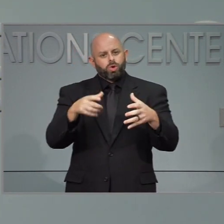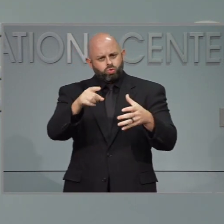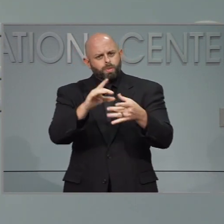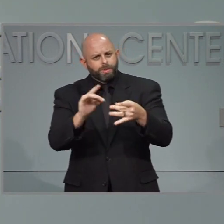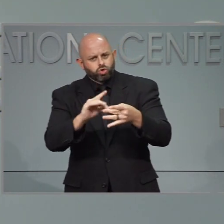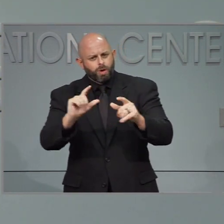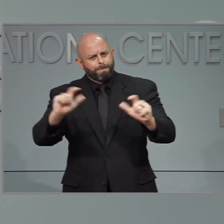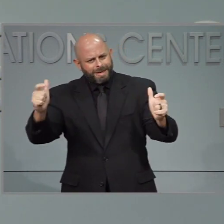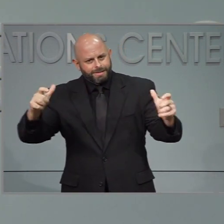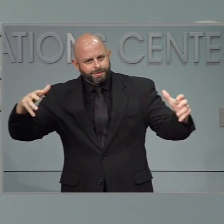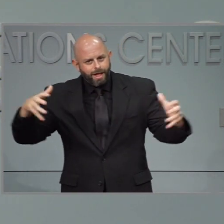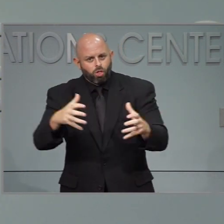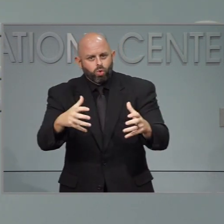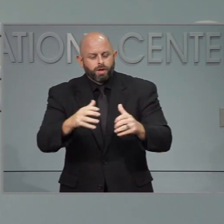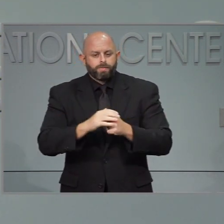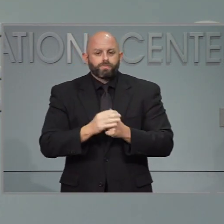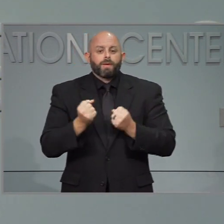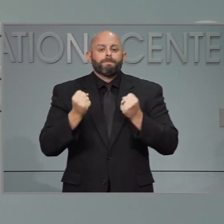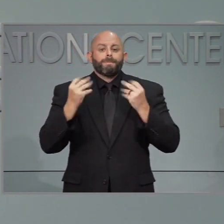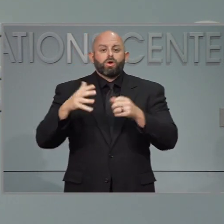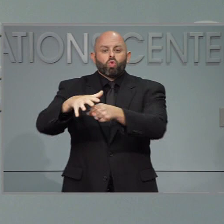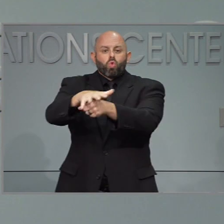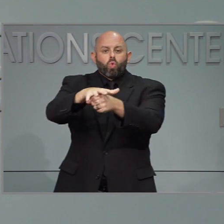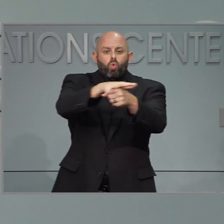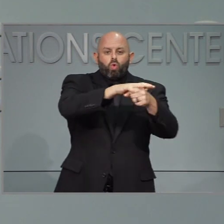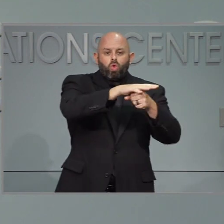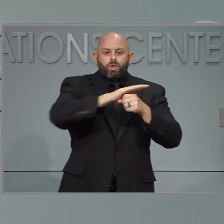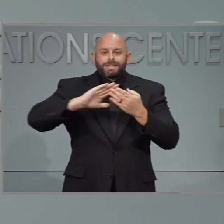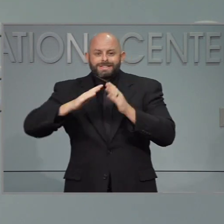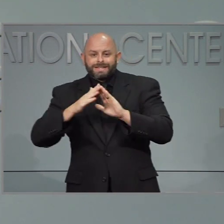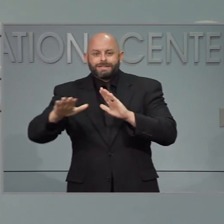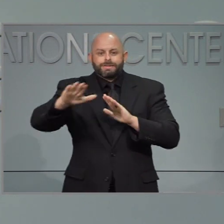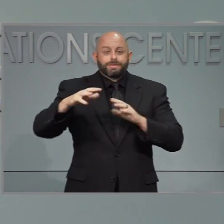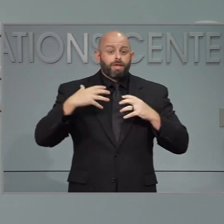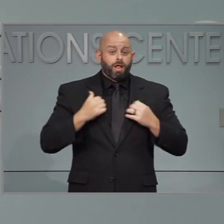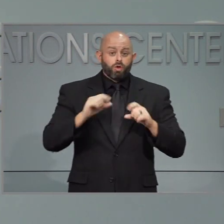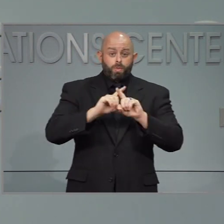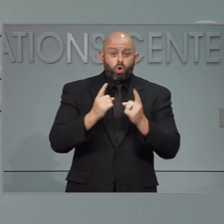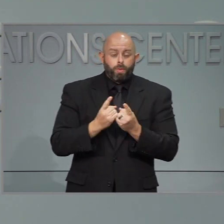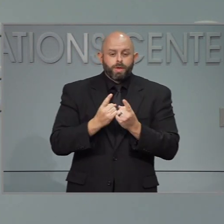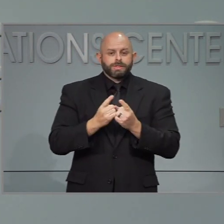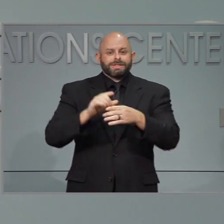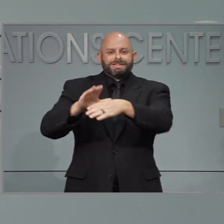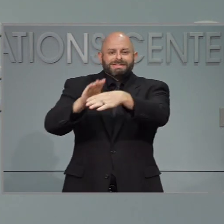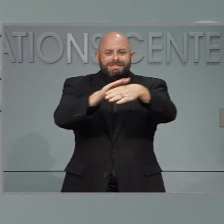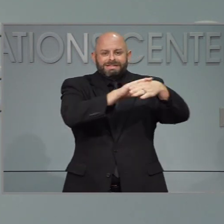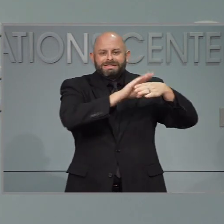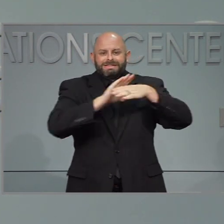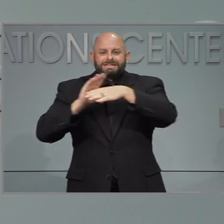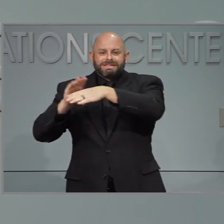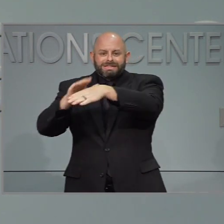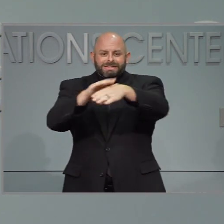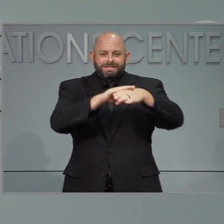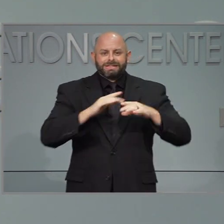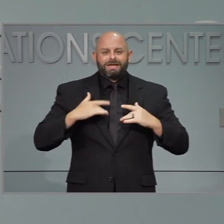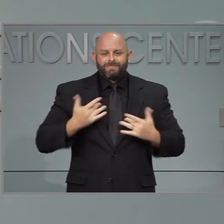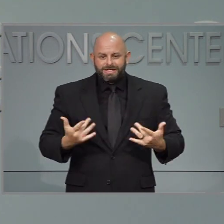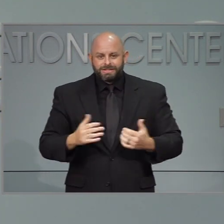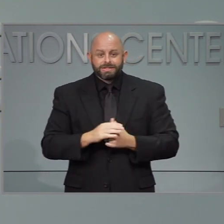son este tipo de reuniones que mencionaste muchos de los departamentos de salud locales ya tienen información sobre